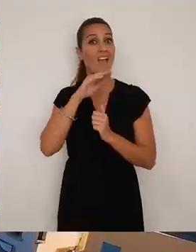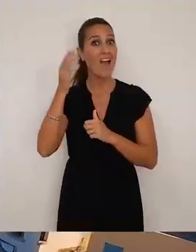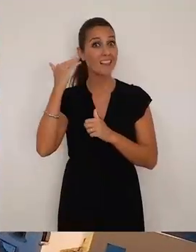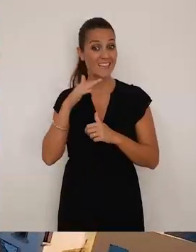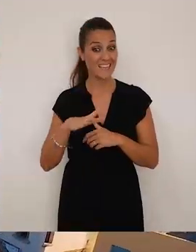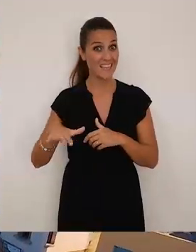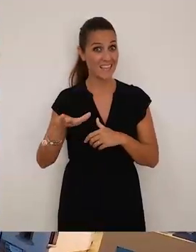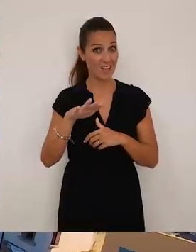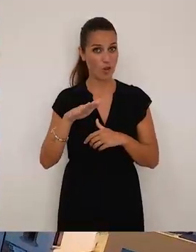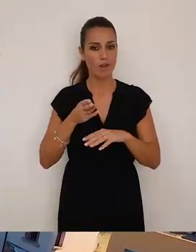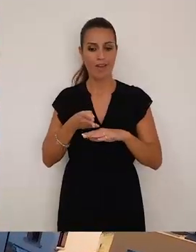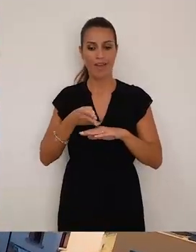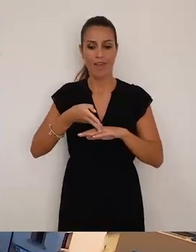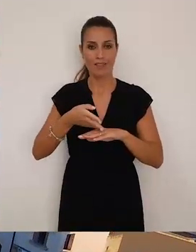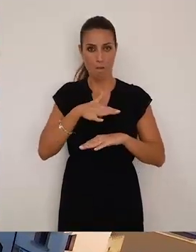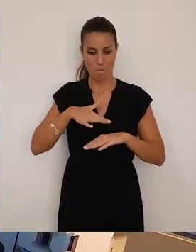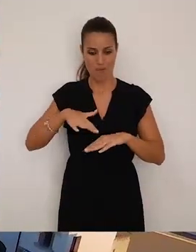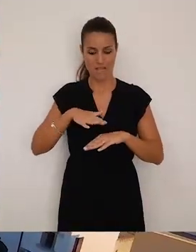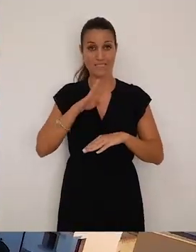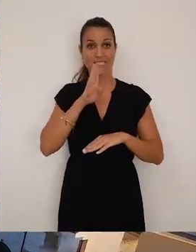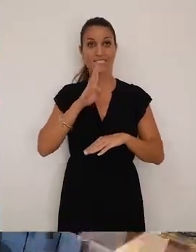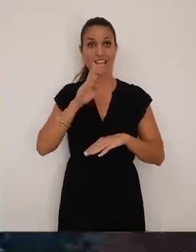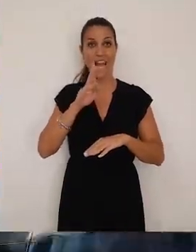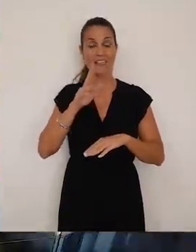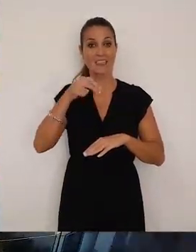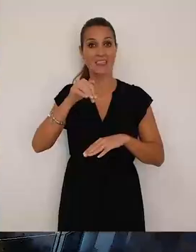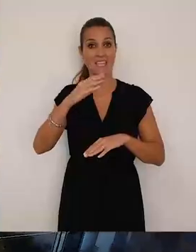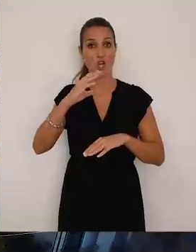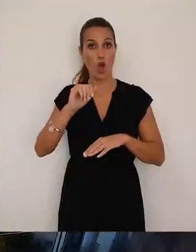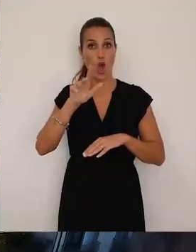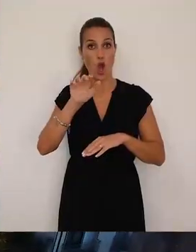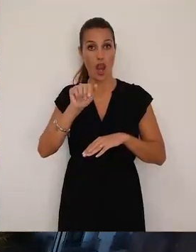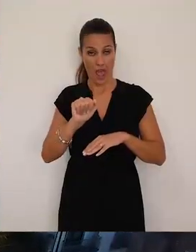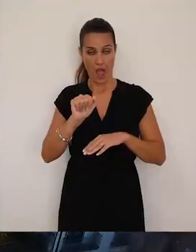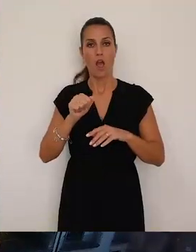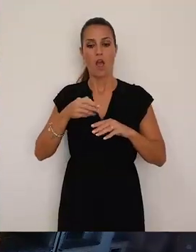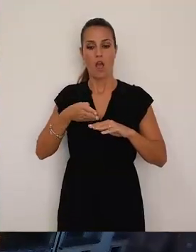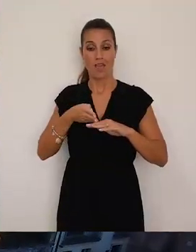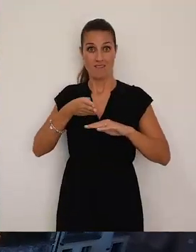All’antico rione si accede da piazza San Nicola, slargo su cui si apre “Porta Terra”,